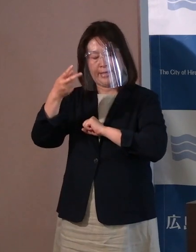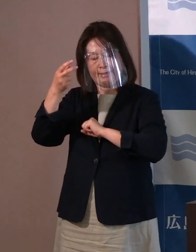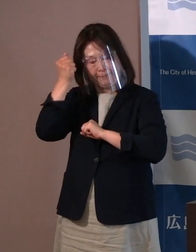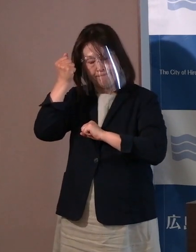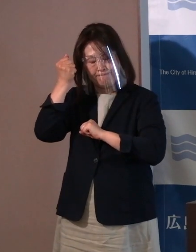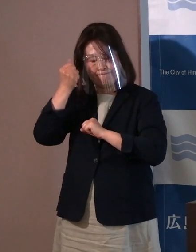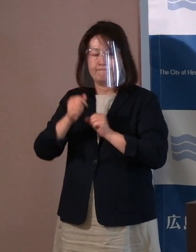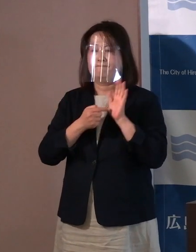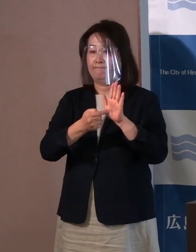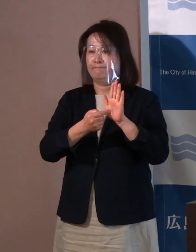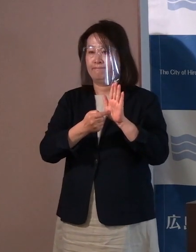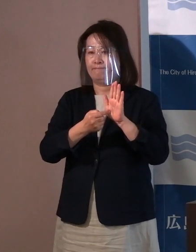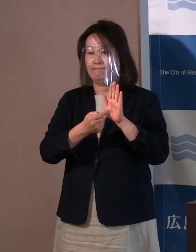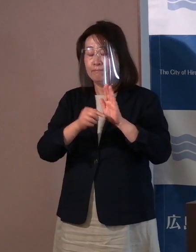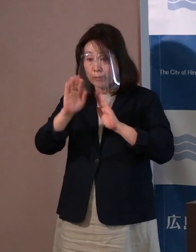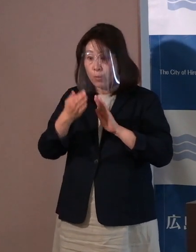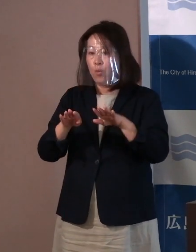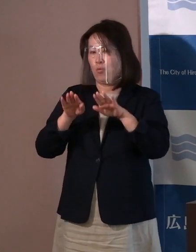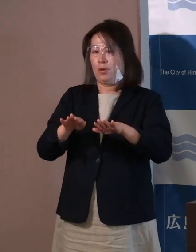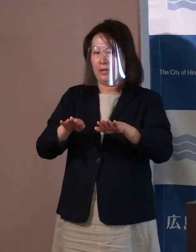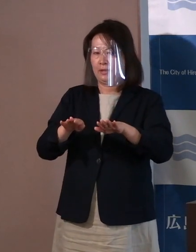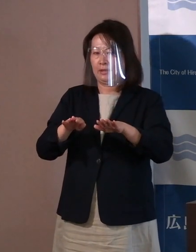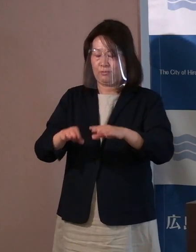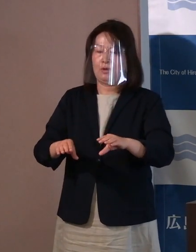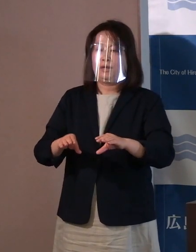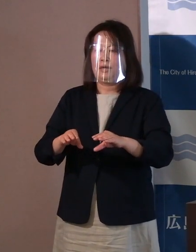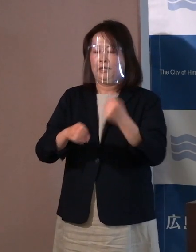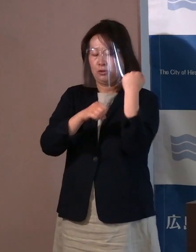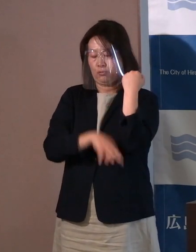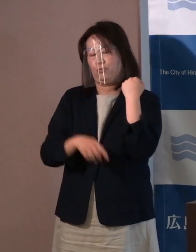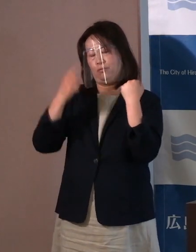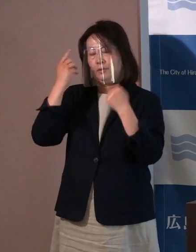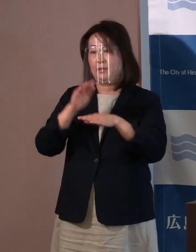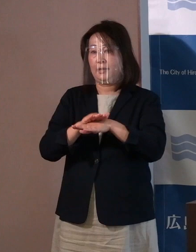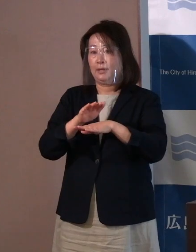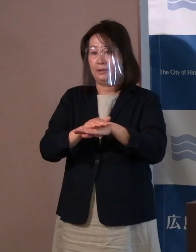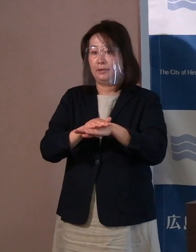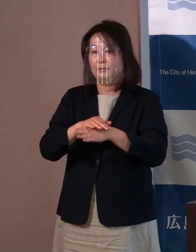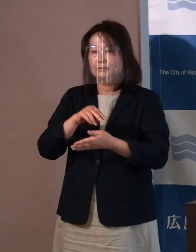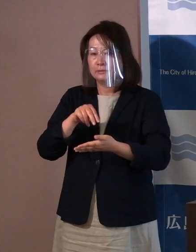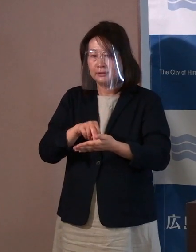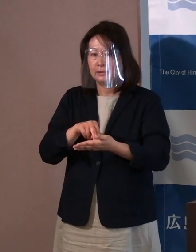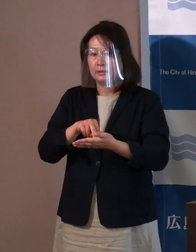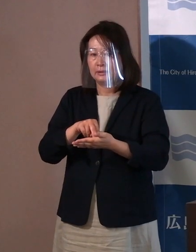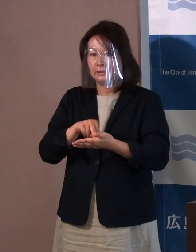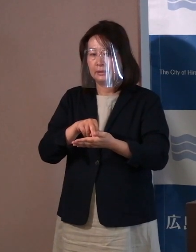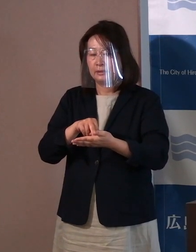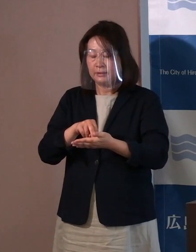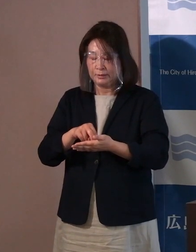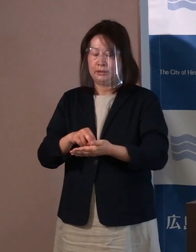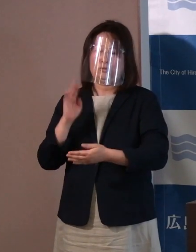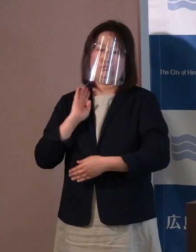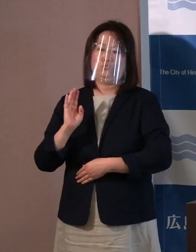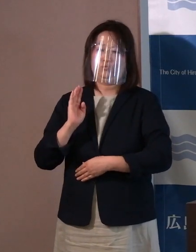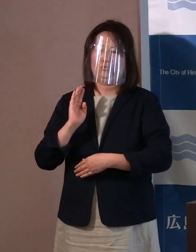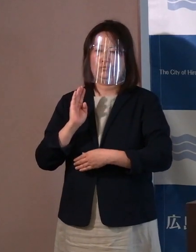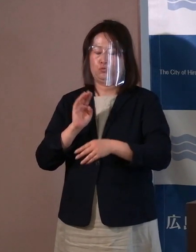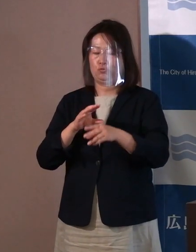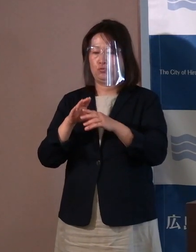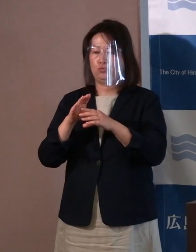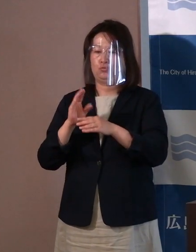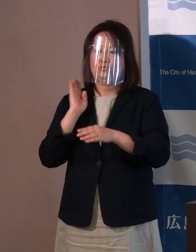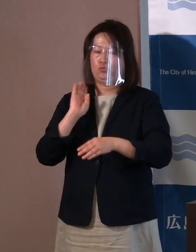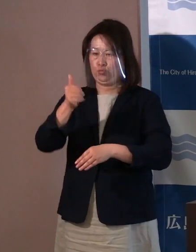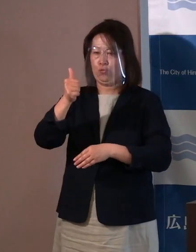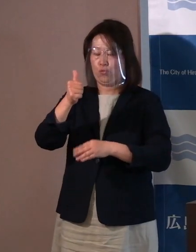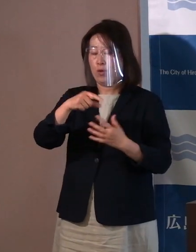今回は､基本となる考えとして､ 為政者を選ぶ側の市民社会｡